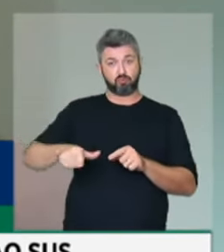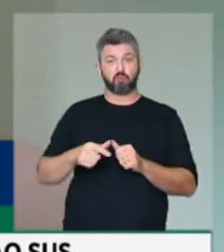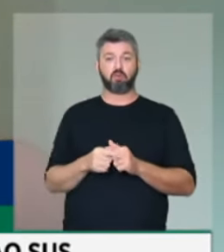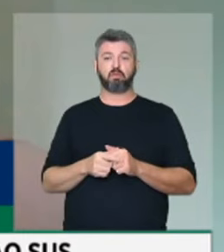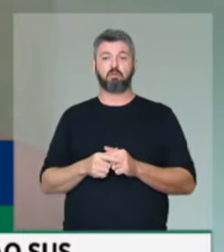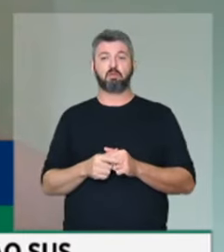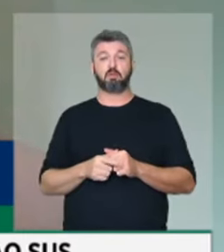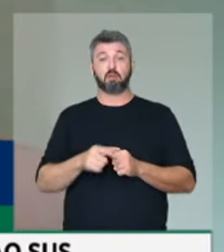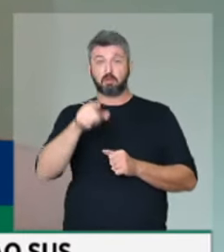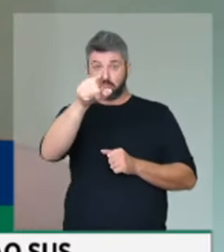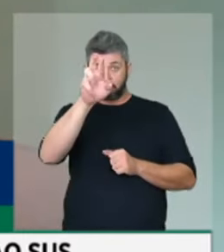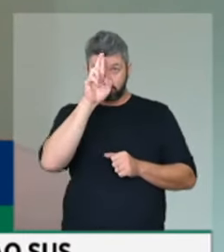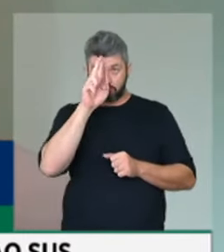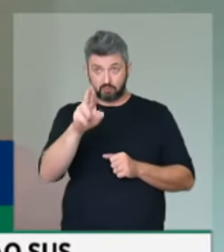LANÇAR UM PACTO DE UNIÃO DO PAÍS, VAMOS CONSTRUIR UM